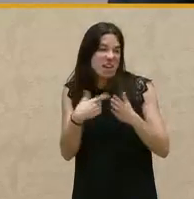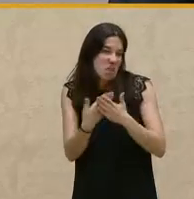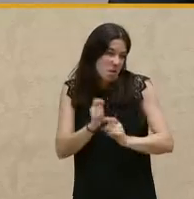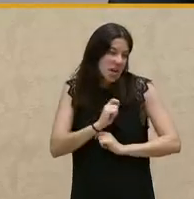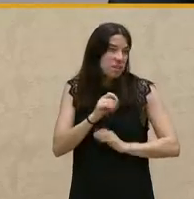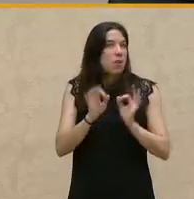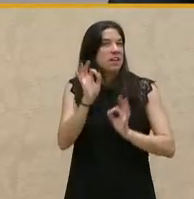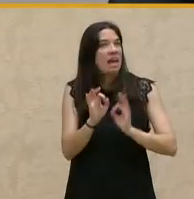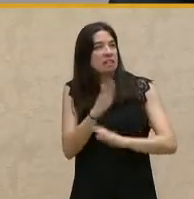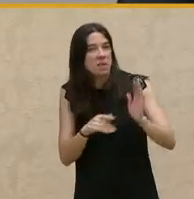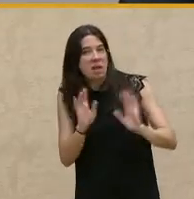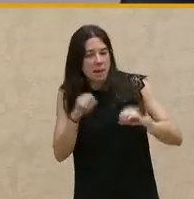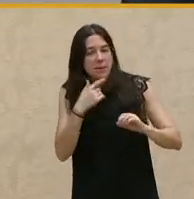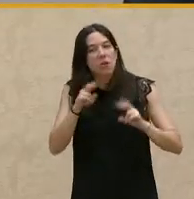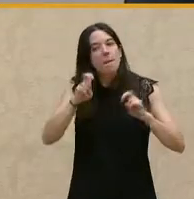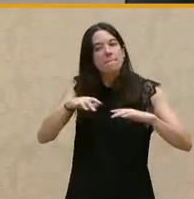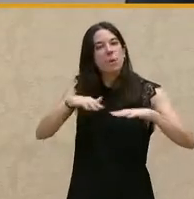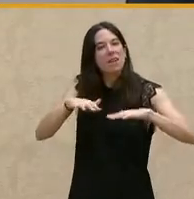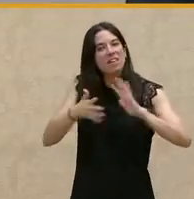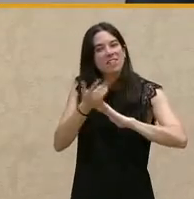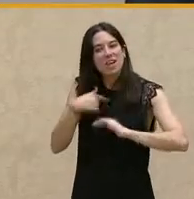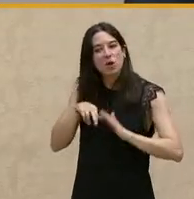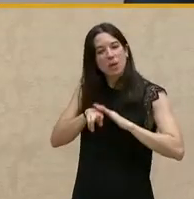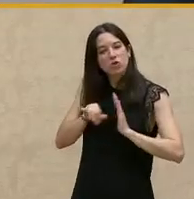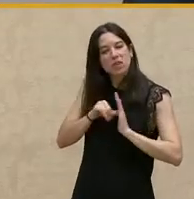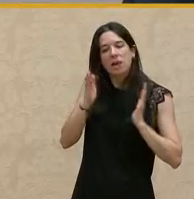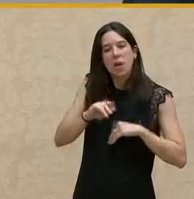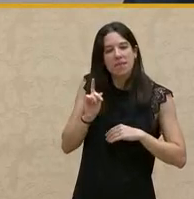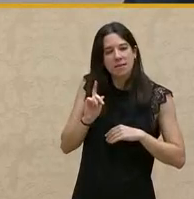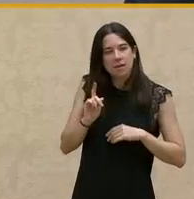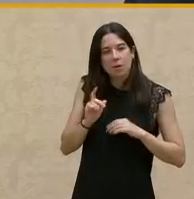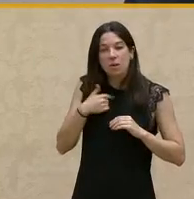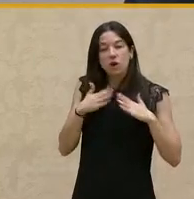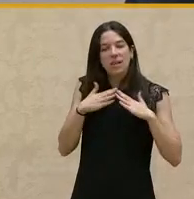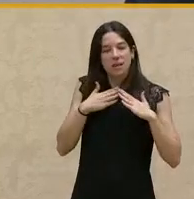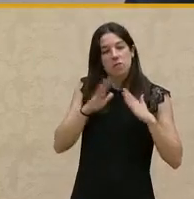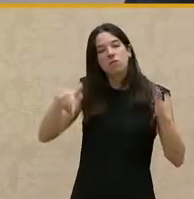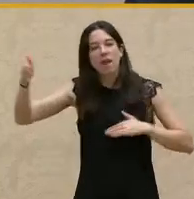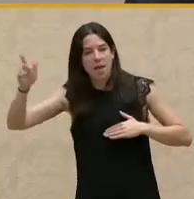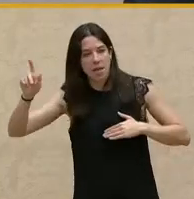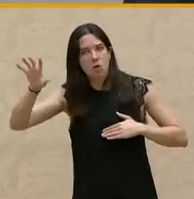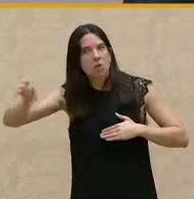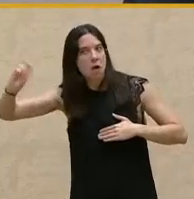trata de cuando tú no estás con tus recursos al lado, fuera. Y no se tiene que valorar en casa.